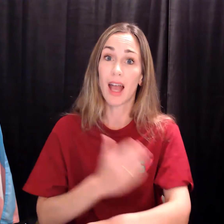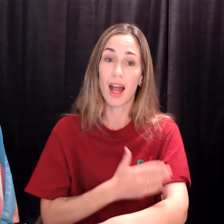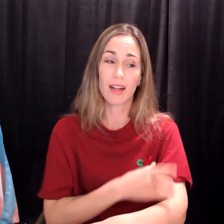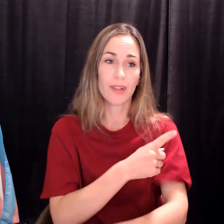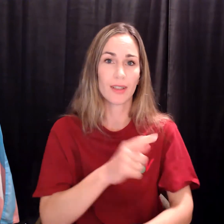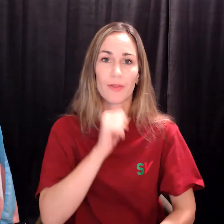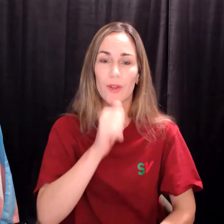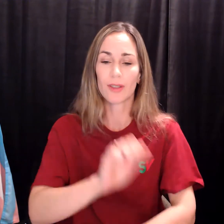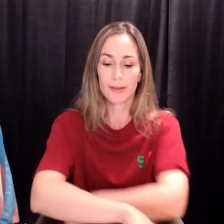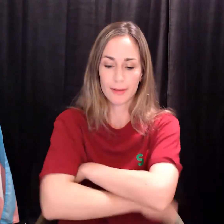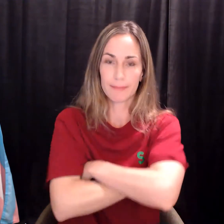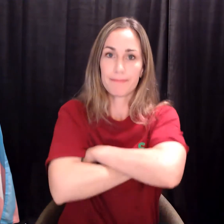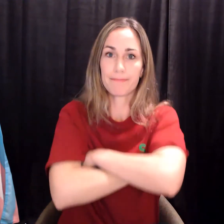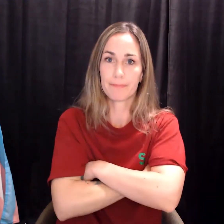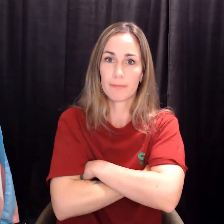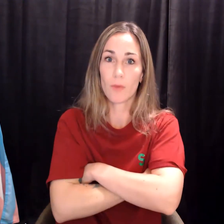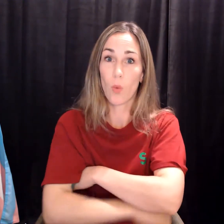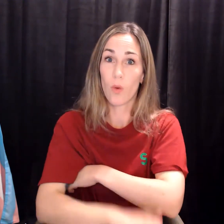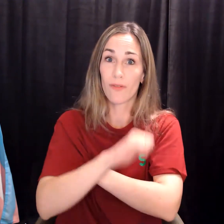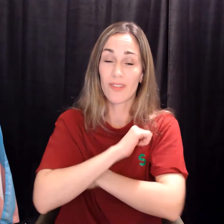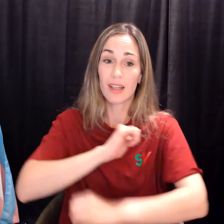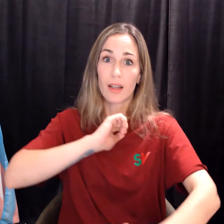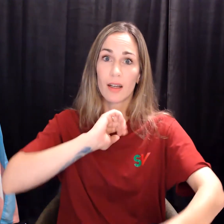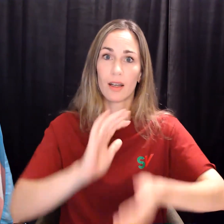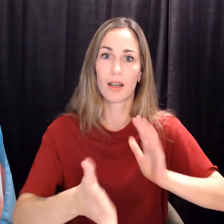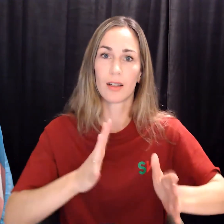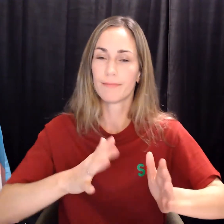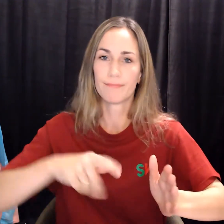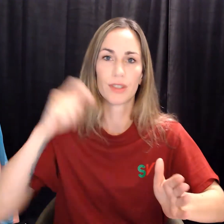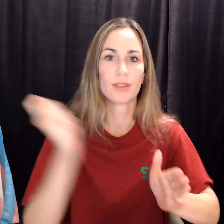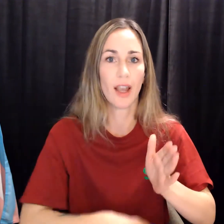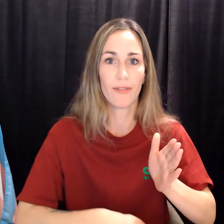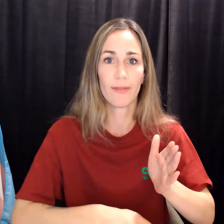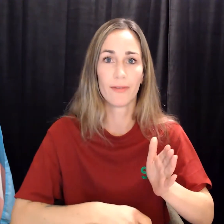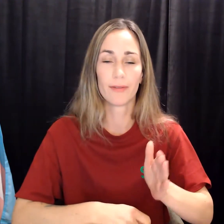Elevene måtte sitte med armene i kors og fikk straff om de snakket tegnspråk.